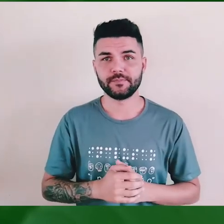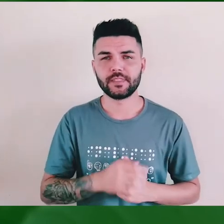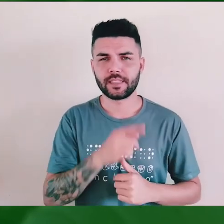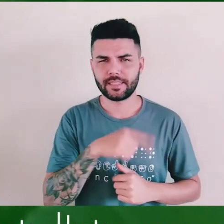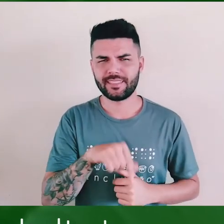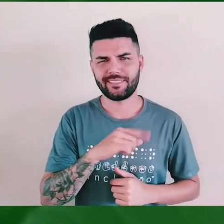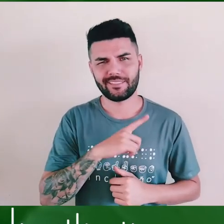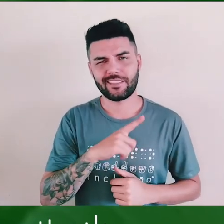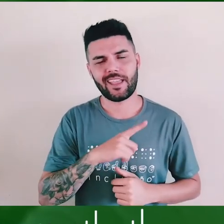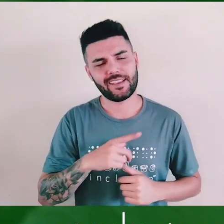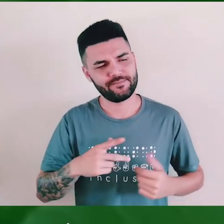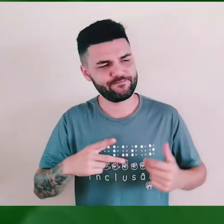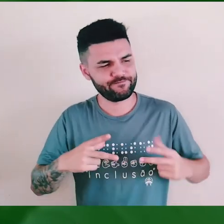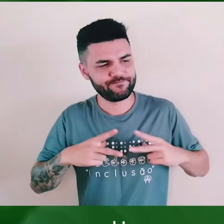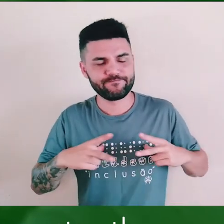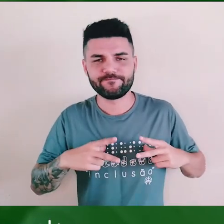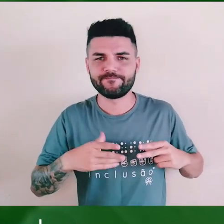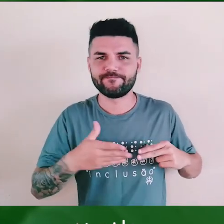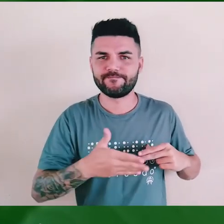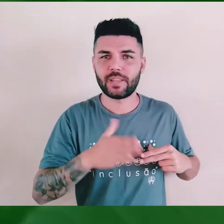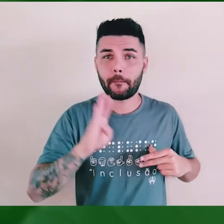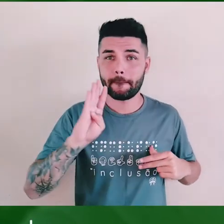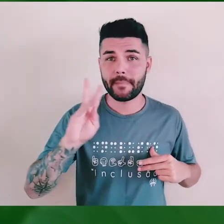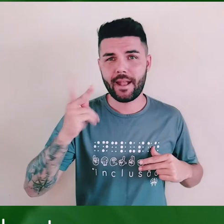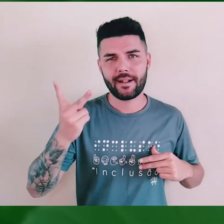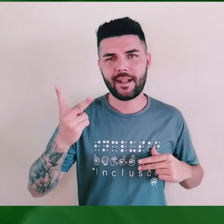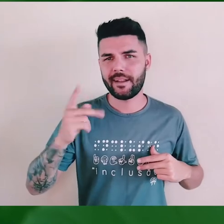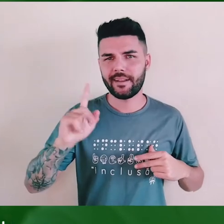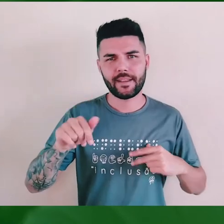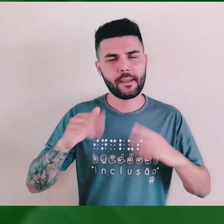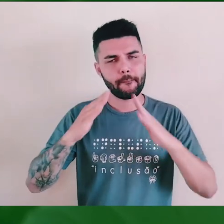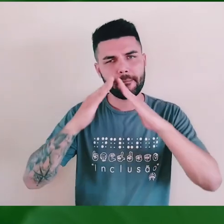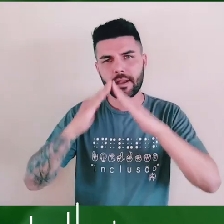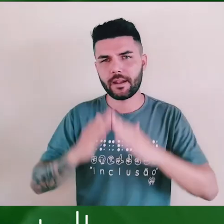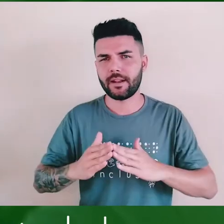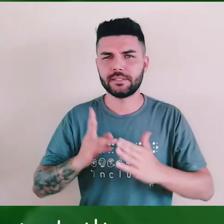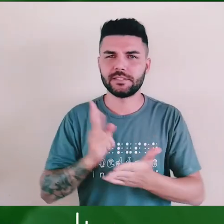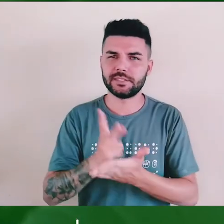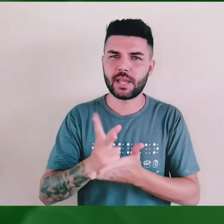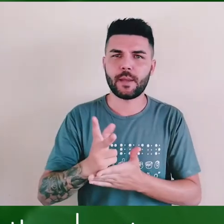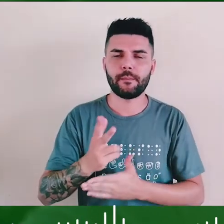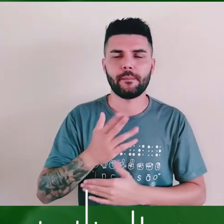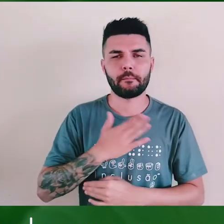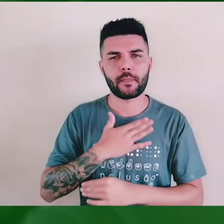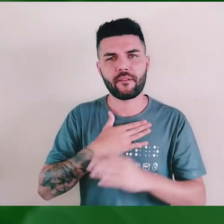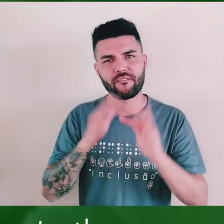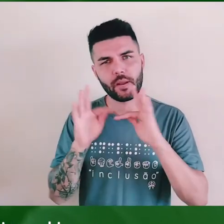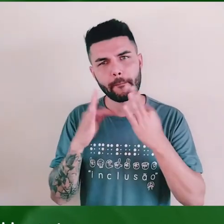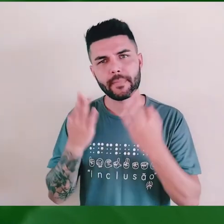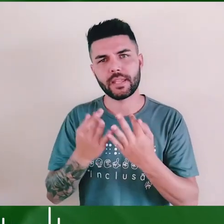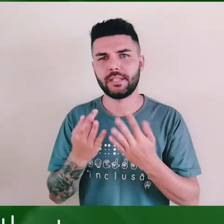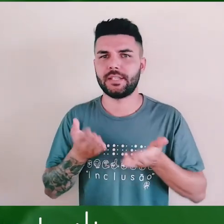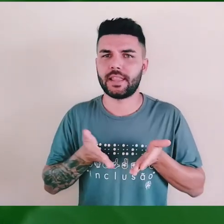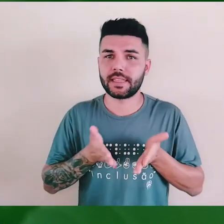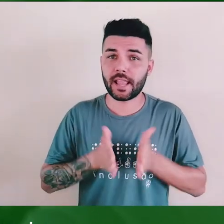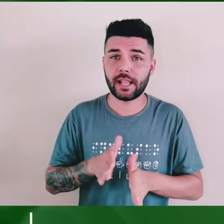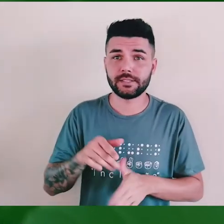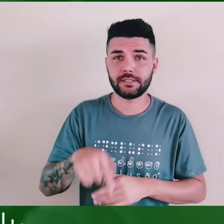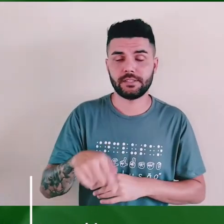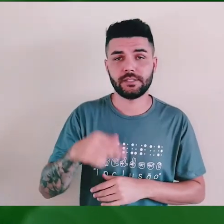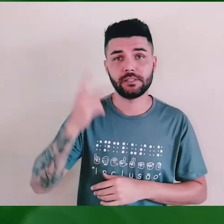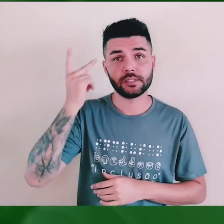BH é minha casa, minha família é daqui, sou daqui. São Paulo é onde eu morei a maior